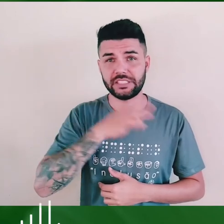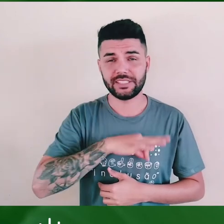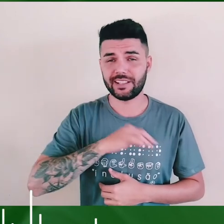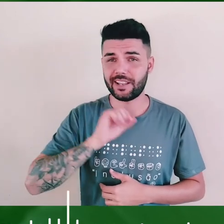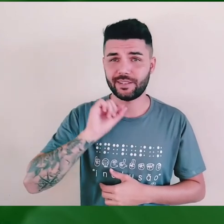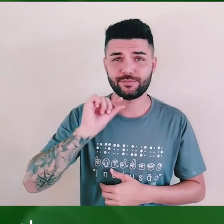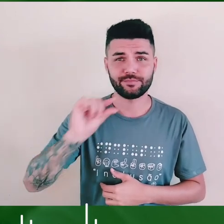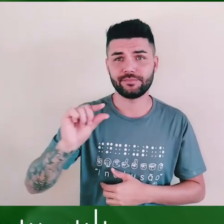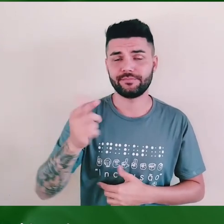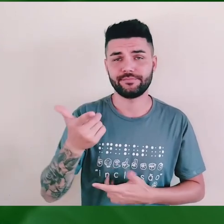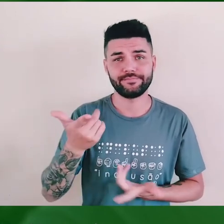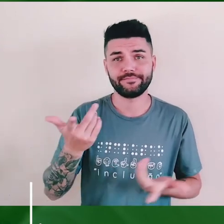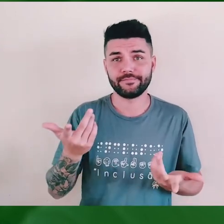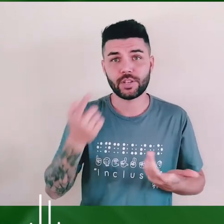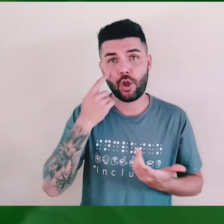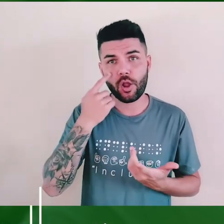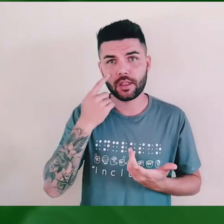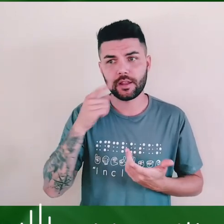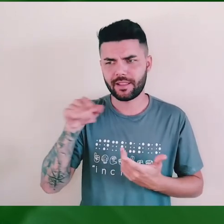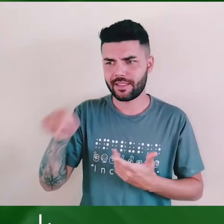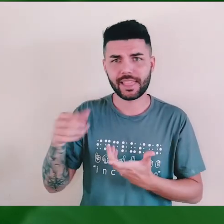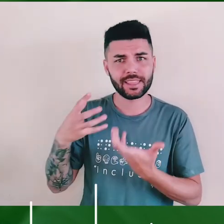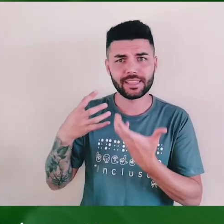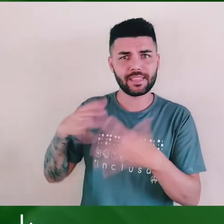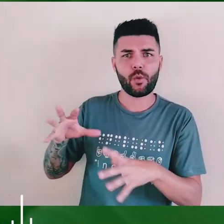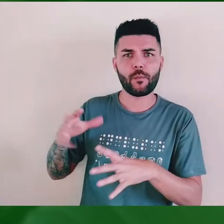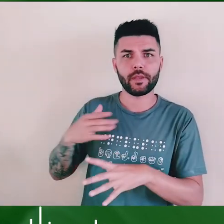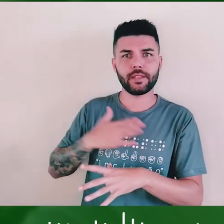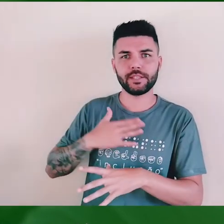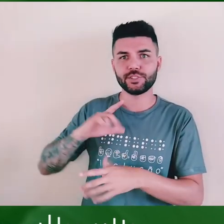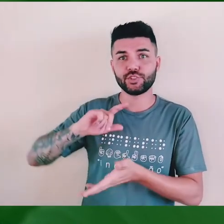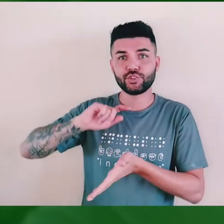e eles não me quiseram. Eu falei assim "meu Deus onde as coisas vão acontecer? Onde vai